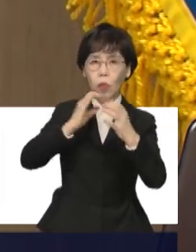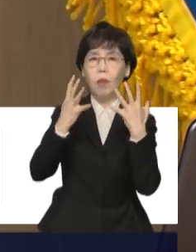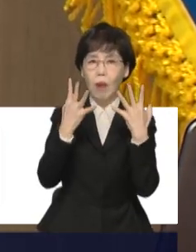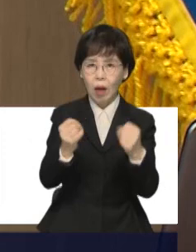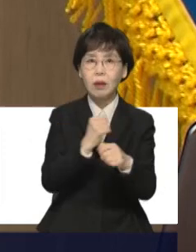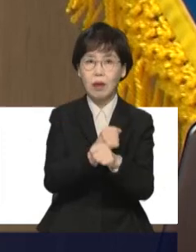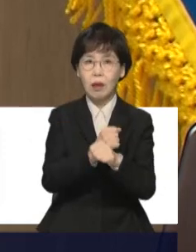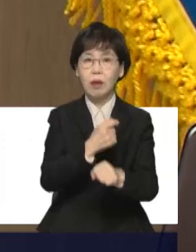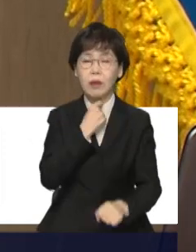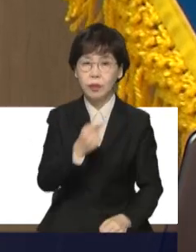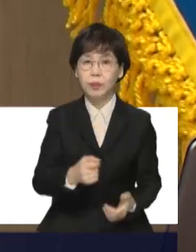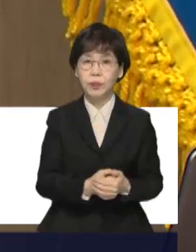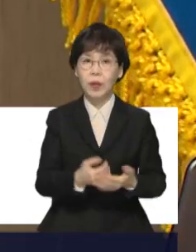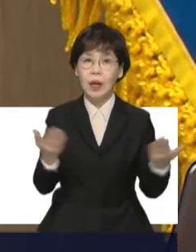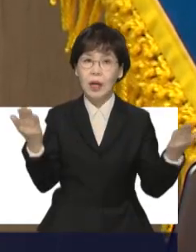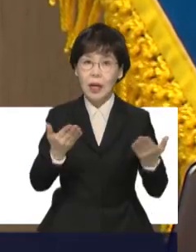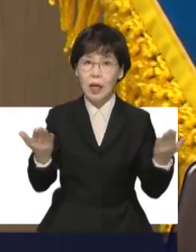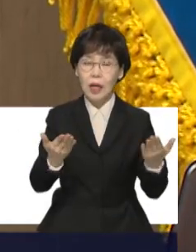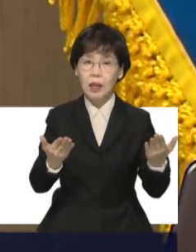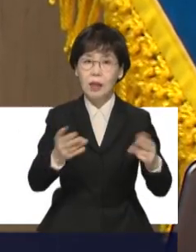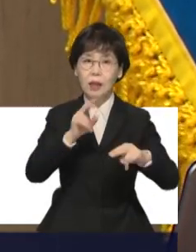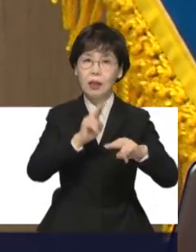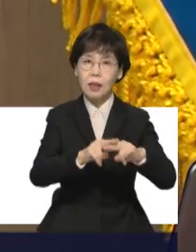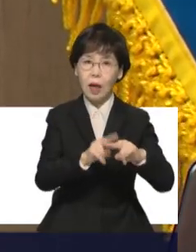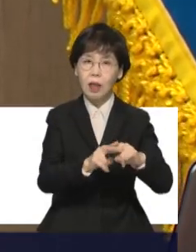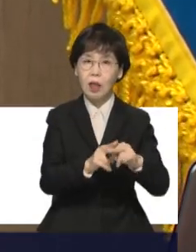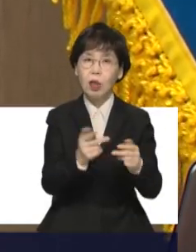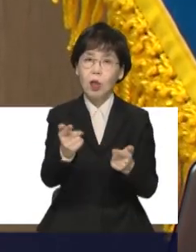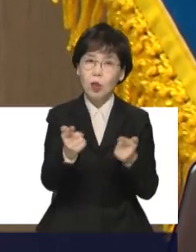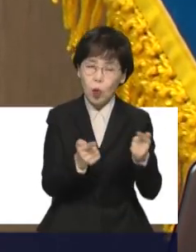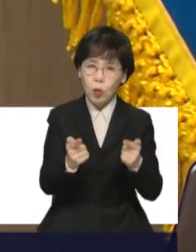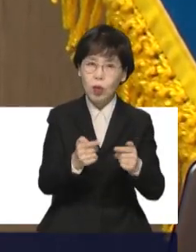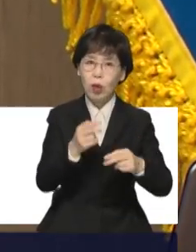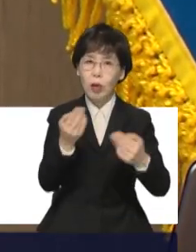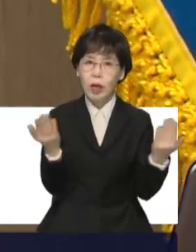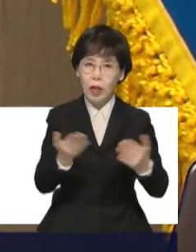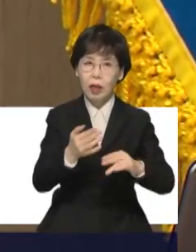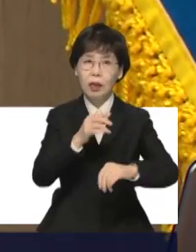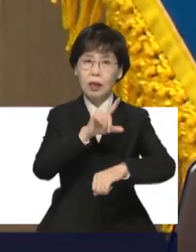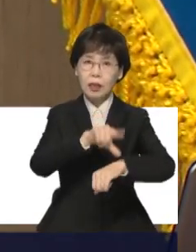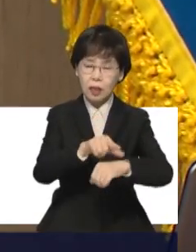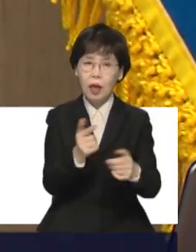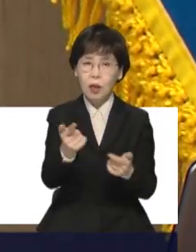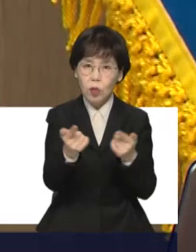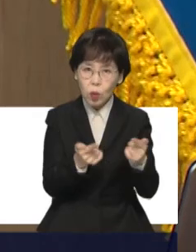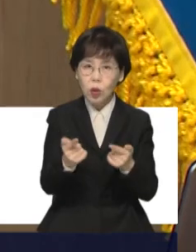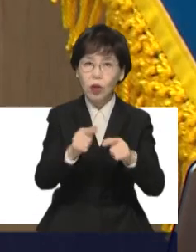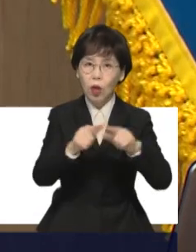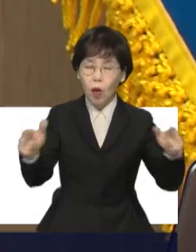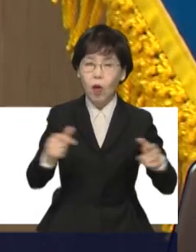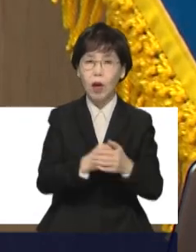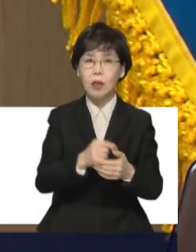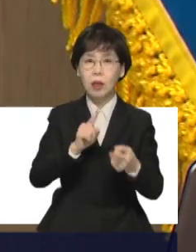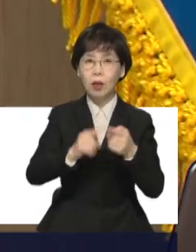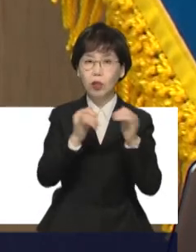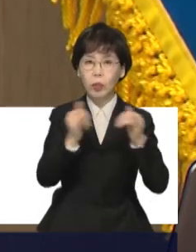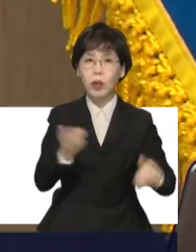노동시장 유연화 등 새로운 입법이 필요한 노동개혁 과제에 대해 국민들께서 좋은 의견을 많이 제시해 주시기 바랍니다.